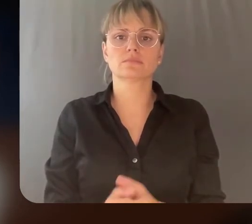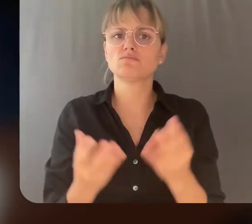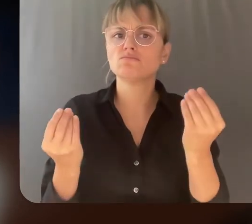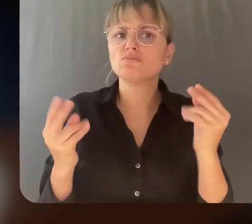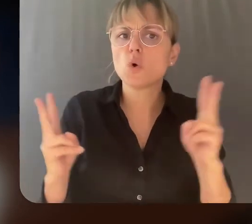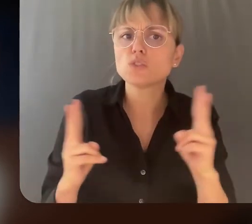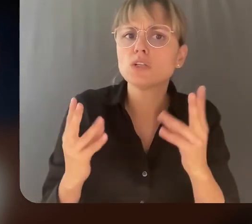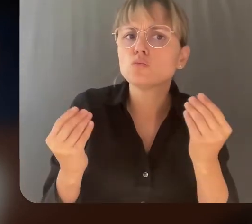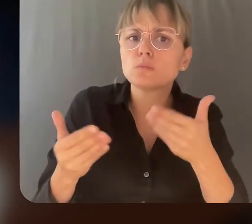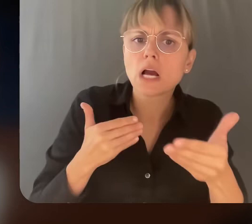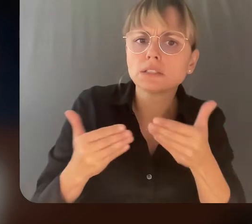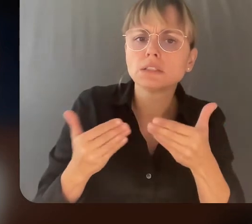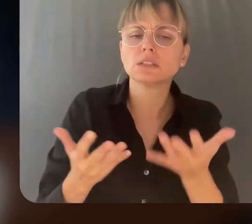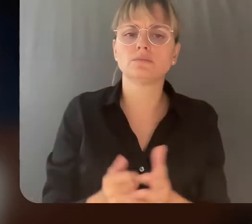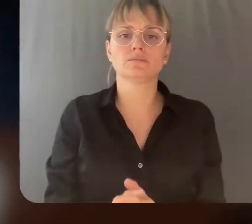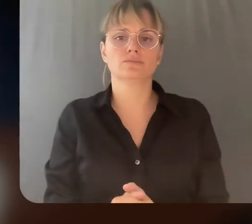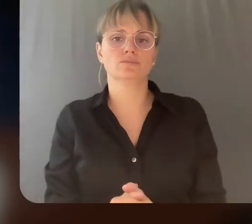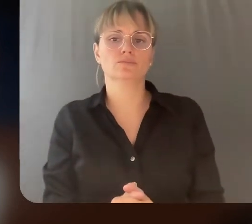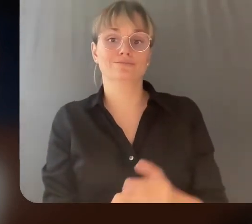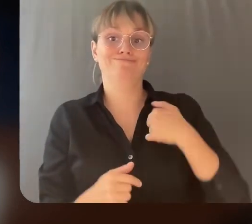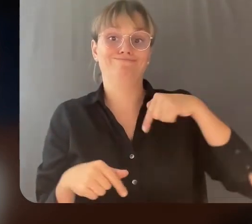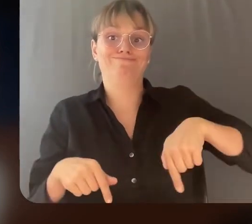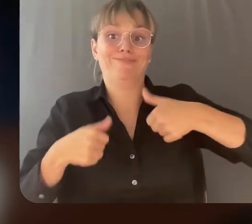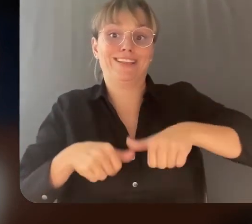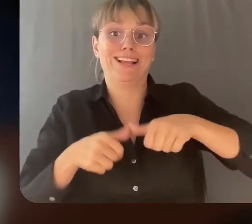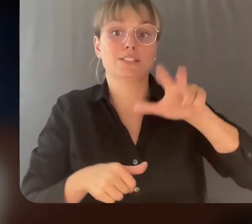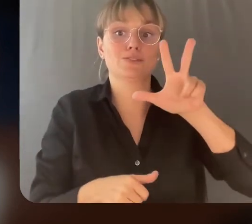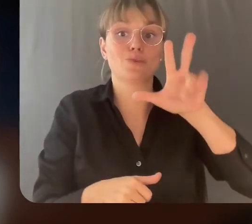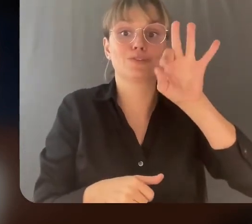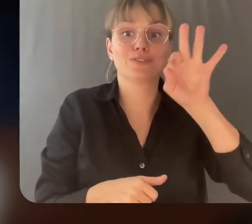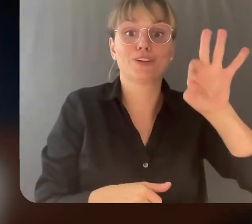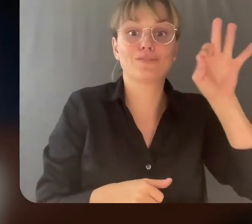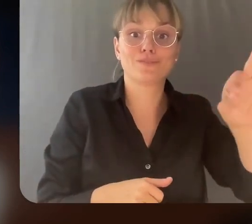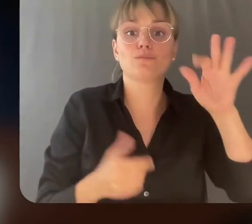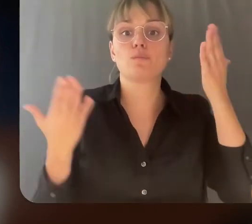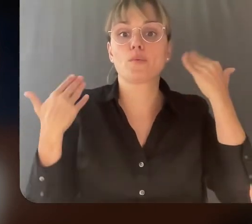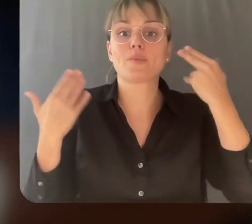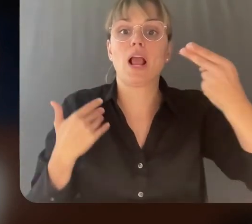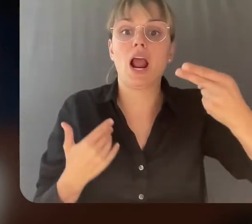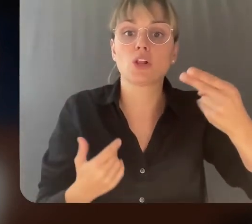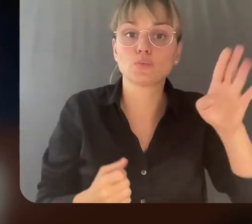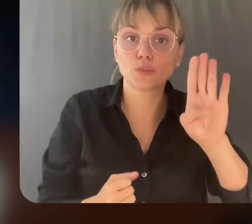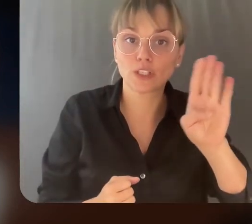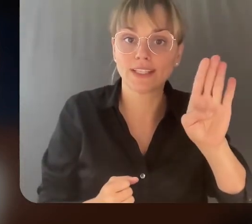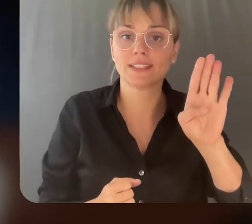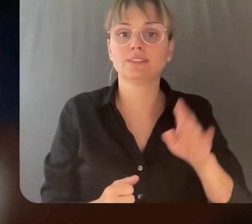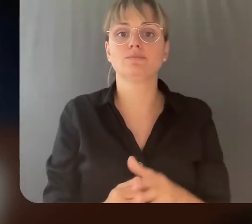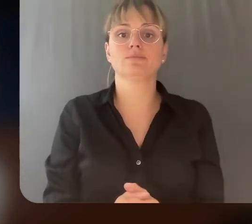Où se passe en urgence ? Tu réponds : « Je suis au 3 999, Promenade Henning Burnaby,